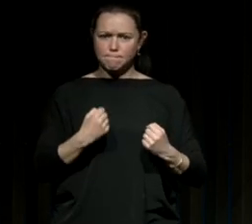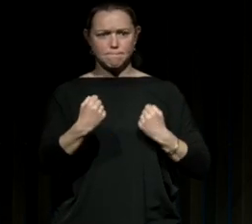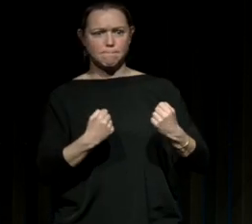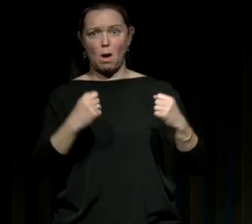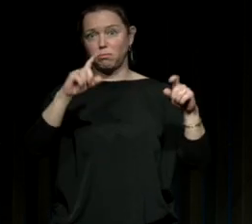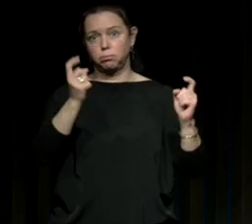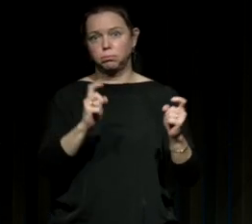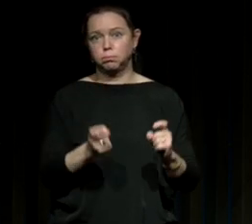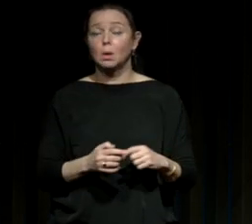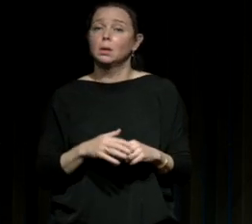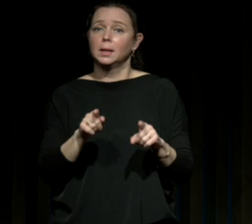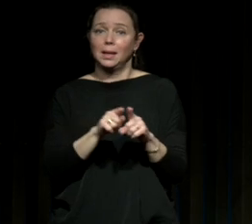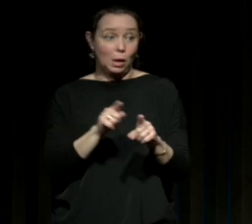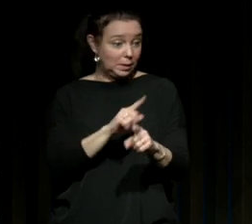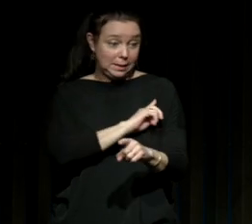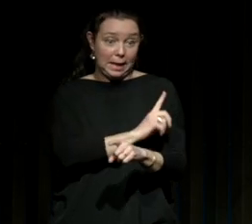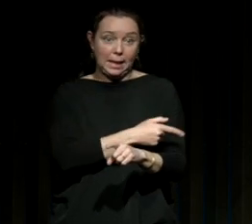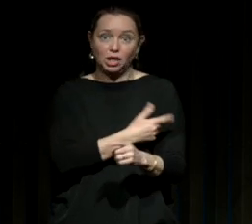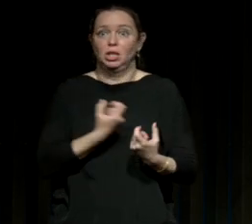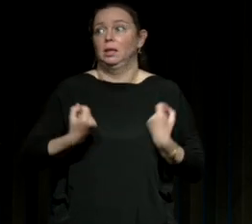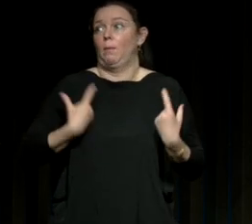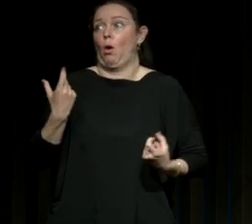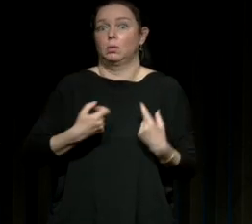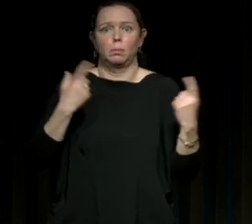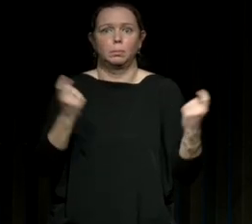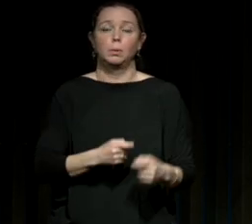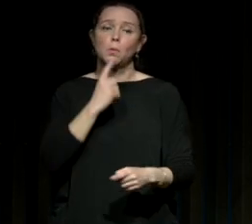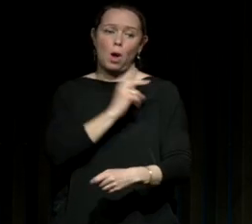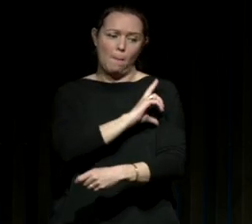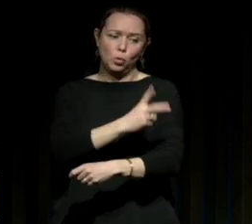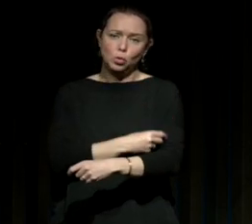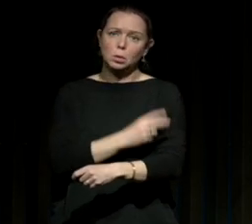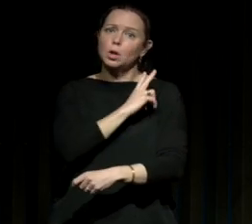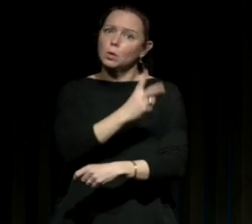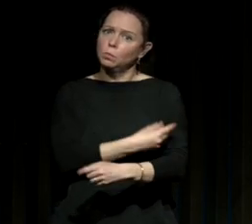ça diminue de dépenses énergétiques le muscle ça nous sert à aussi à dépenser d'énergie donc